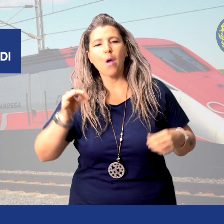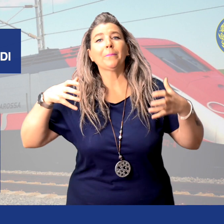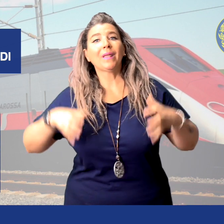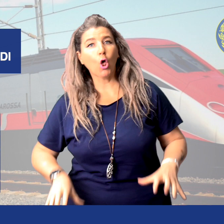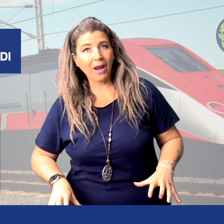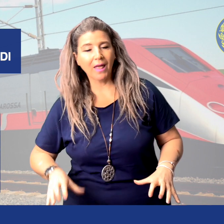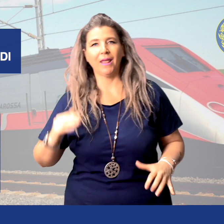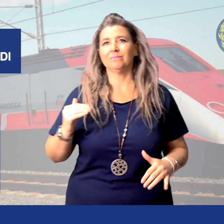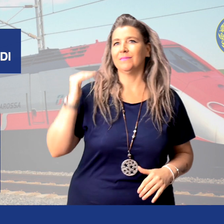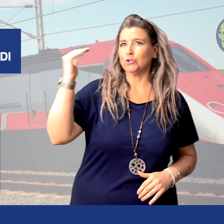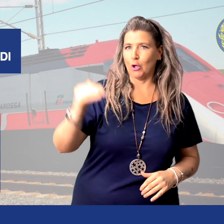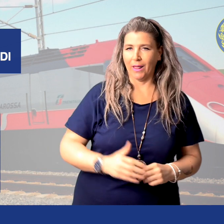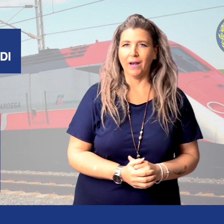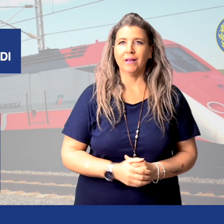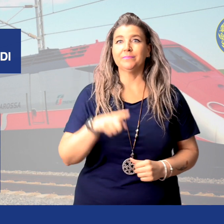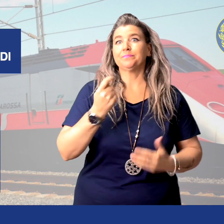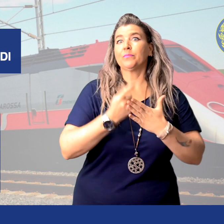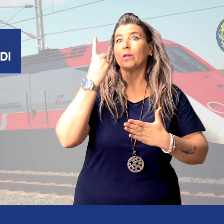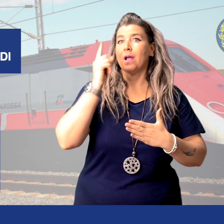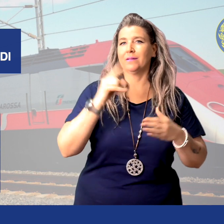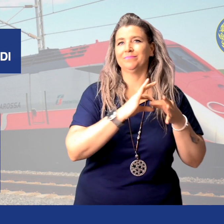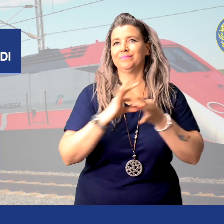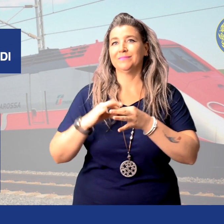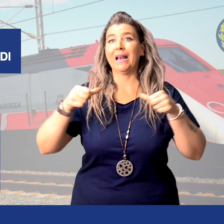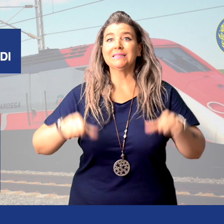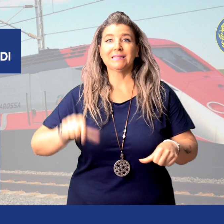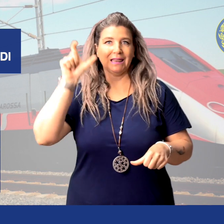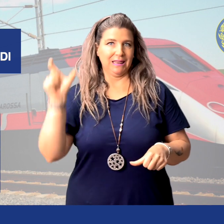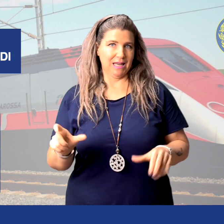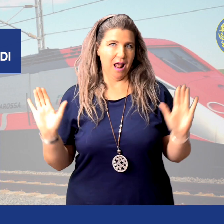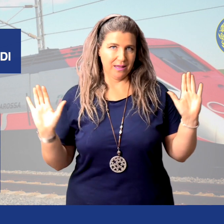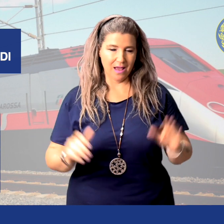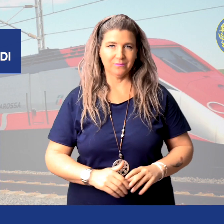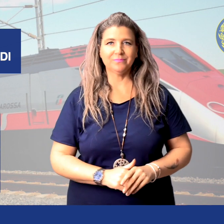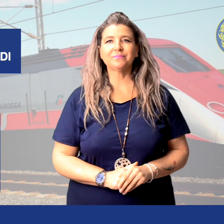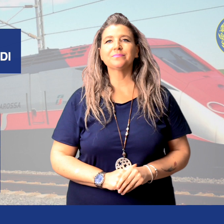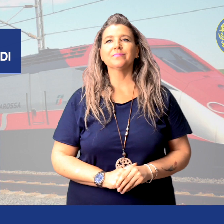anche i sordi minorenni e maggiorenni residenti in Italia.